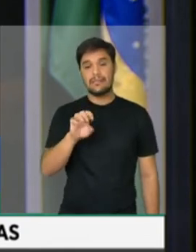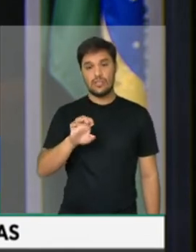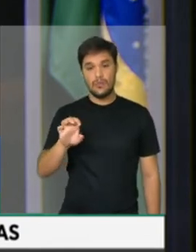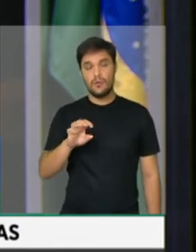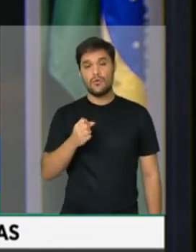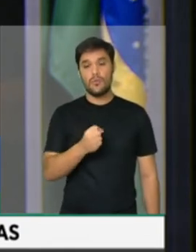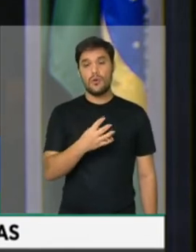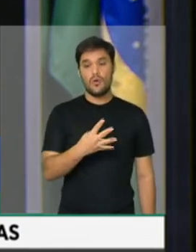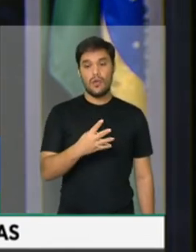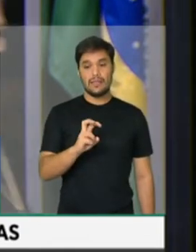MIRANDA DO PSOL DO RIO DE JANEIRO, 409 DO DEPUTADO PEDRO